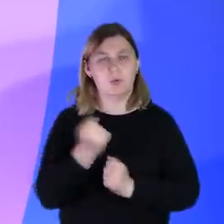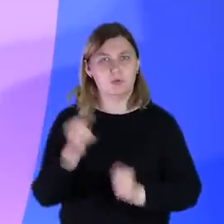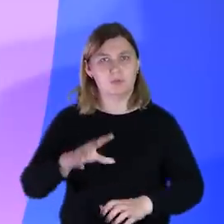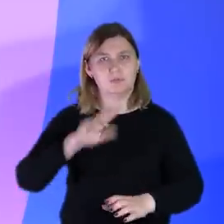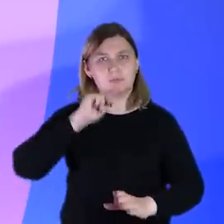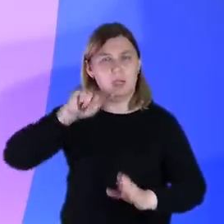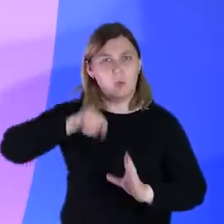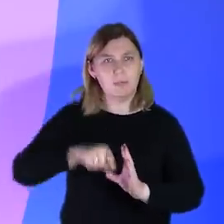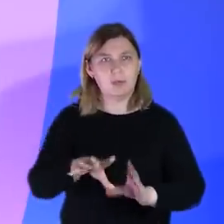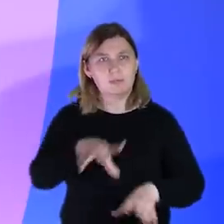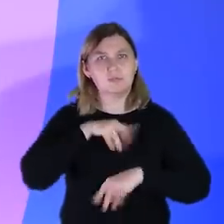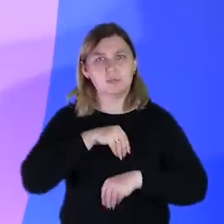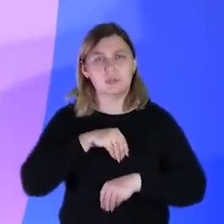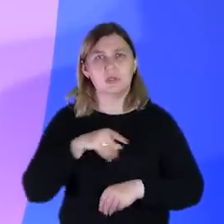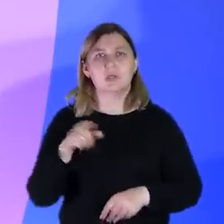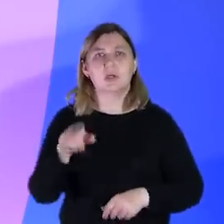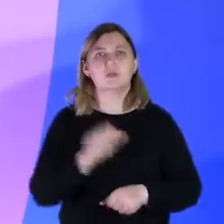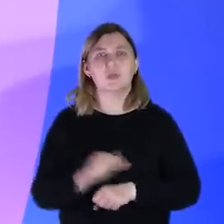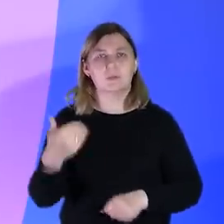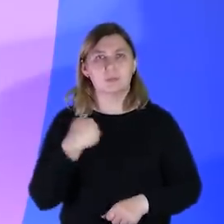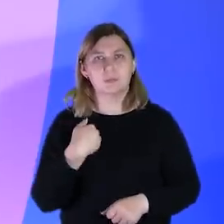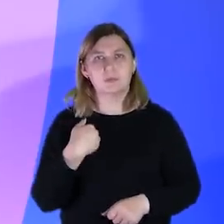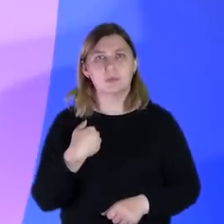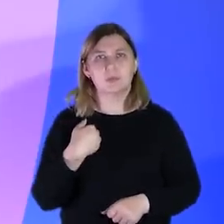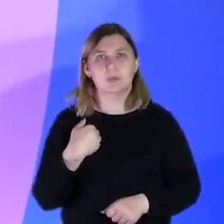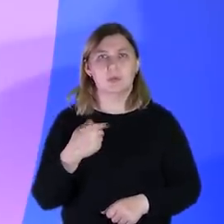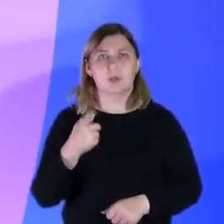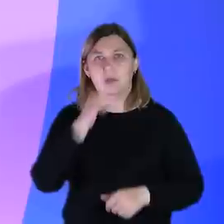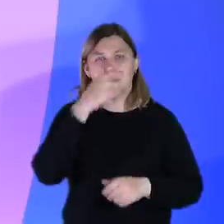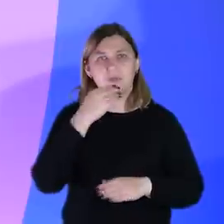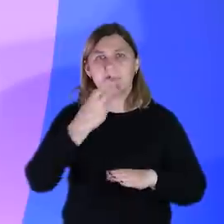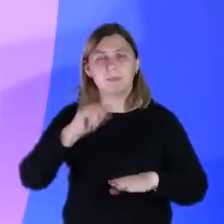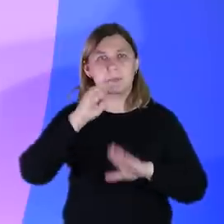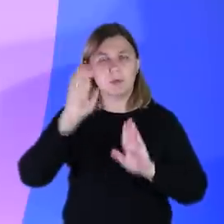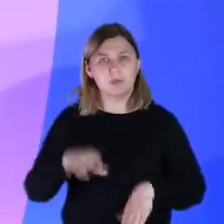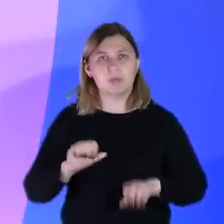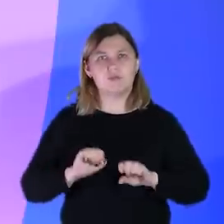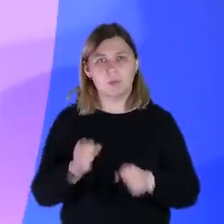mocno współpracowali z NKWD. Więc to był czynnik, który jakby uniemożliwiał skuteczne działanie